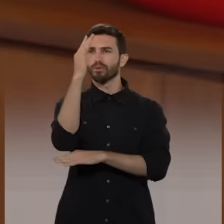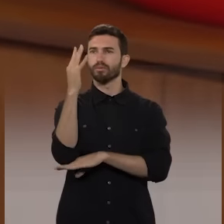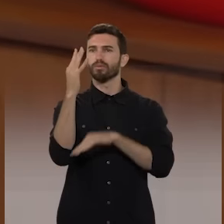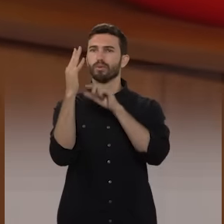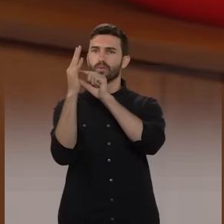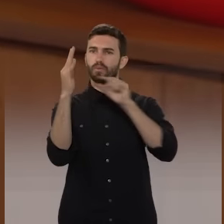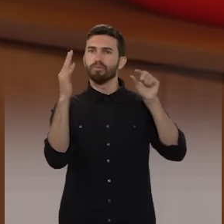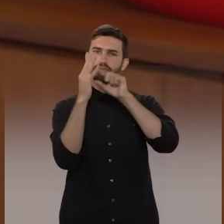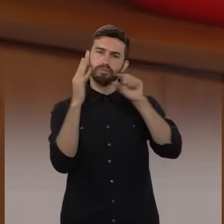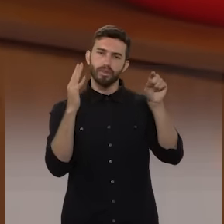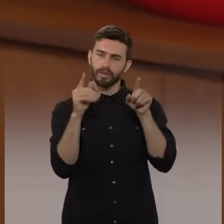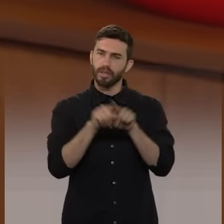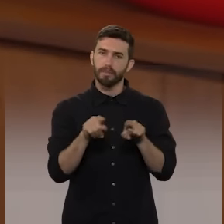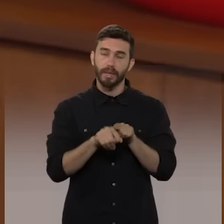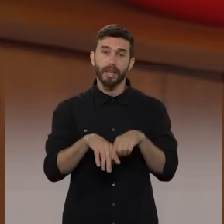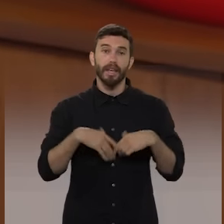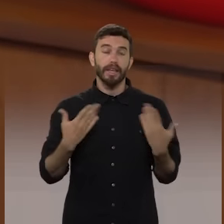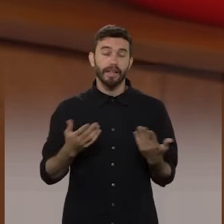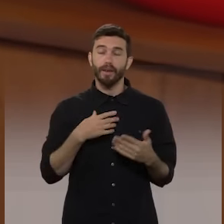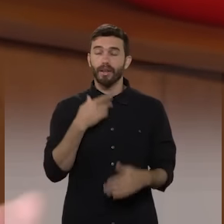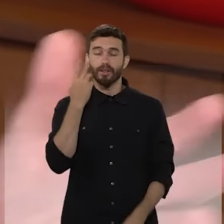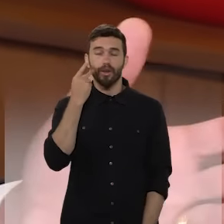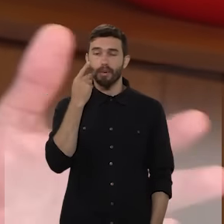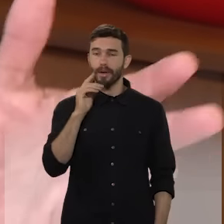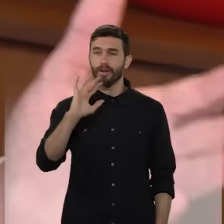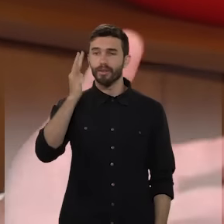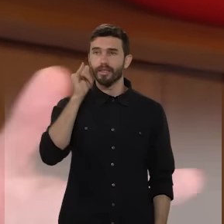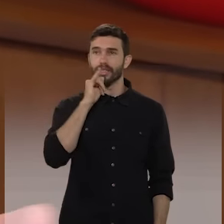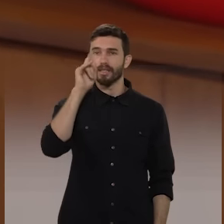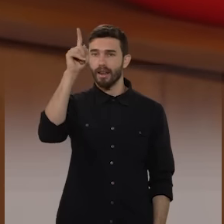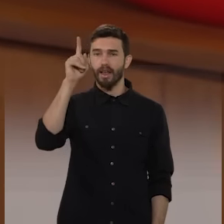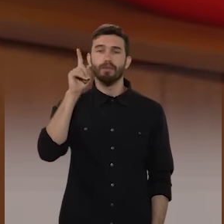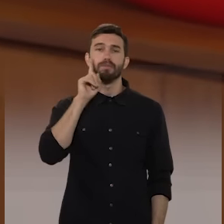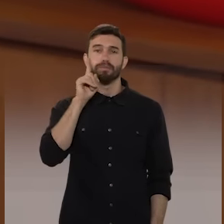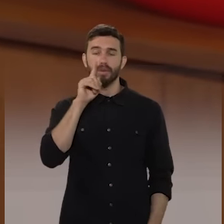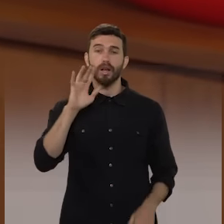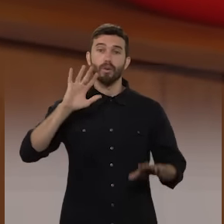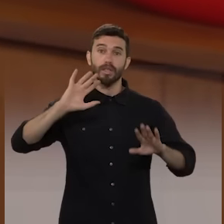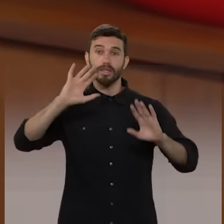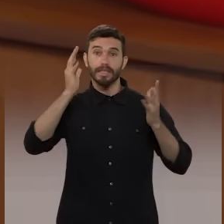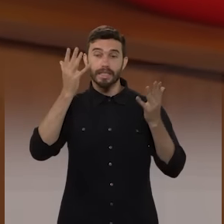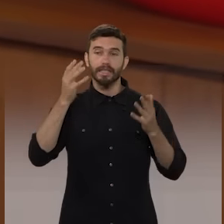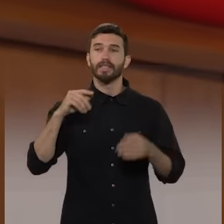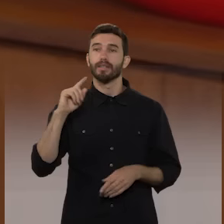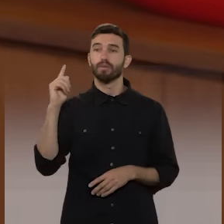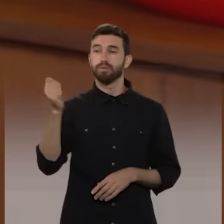nós estamos cansados de ver postes de energia caindo, então, isso acontece lá também. Então,